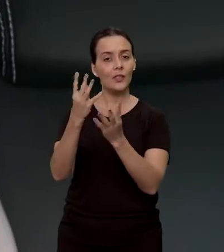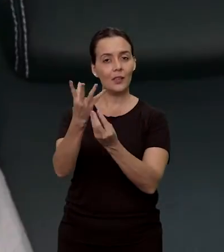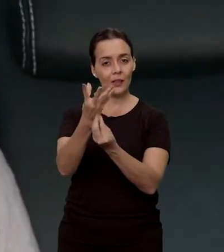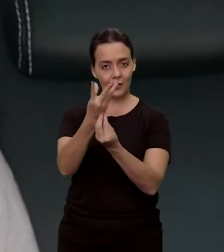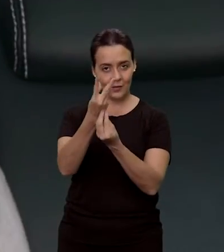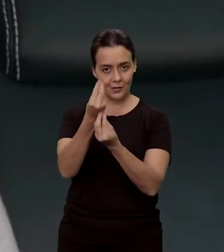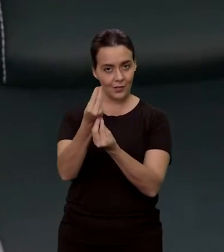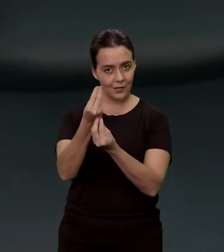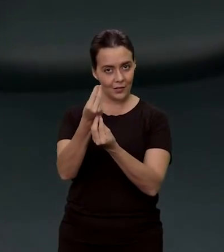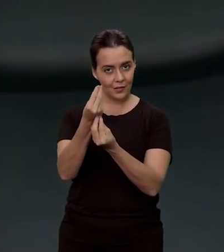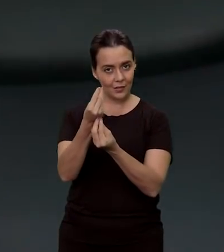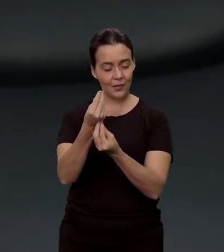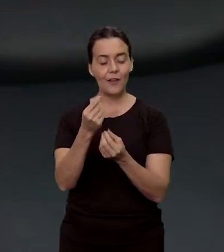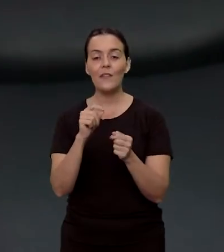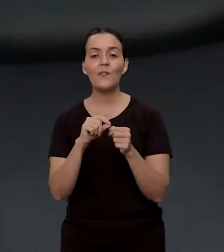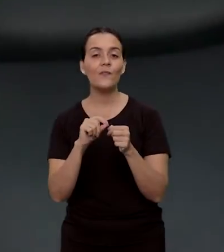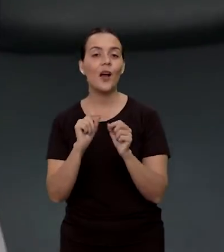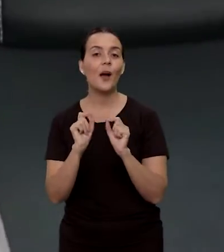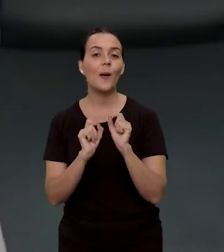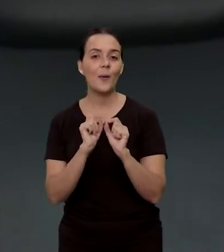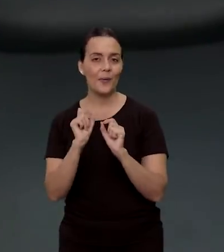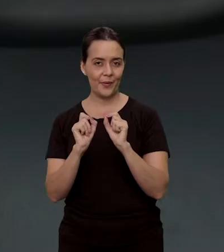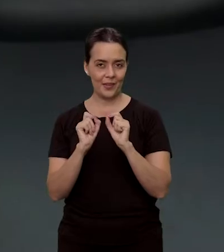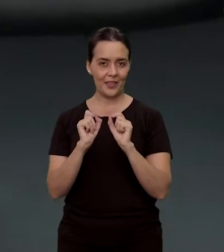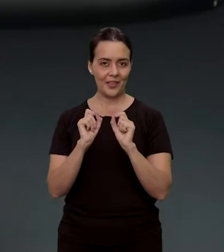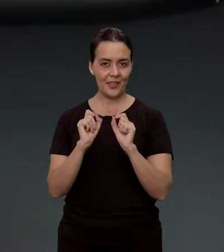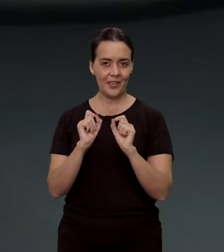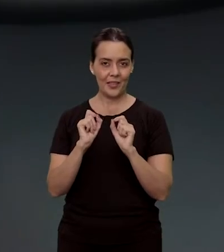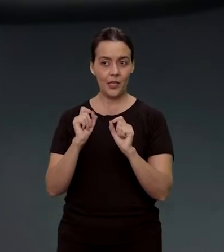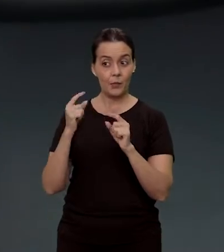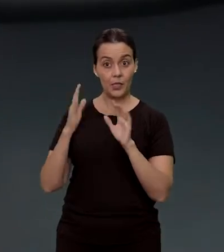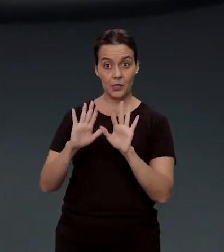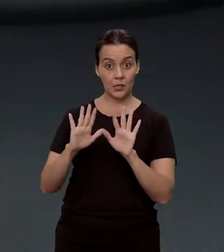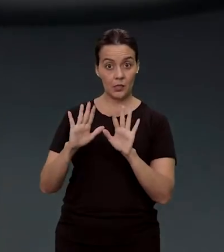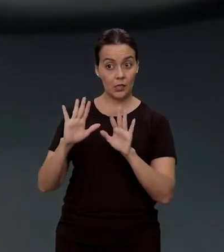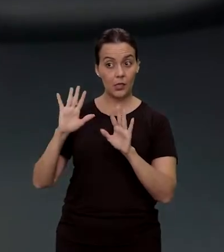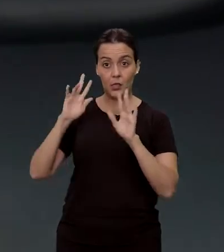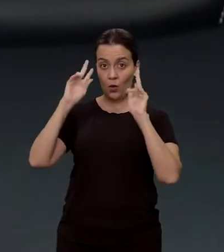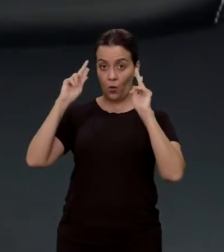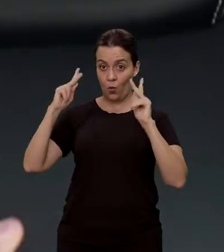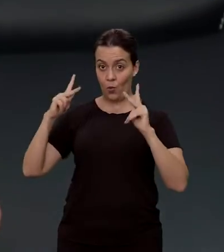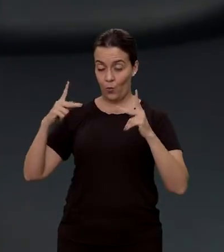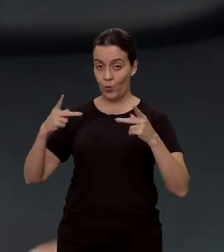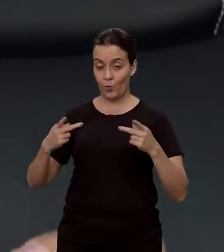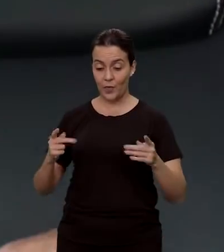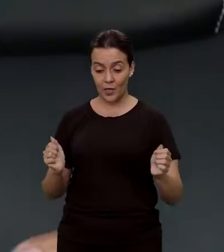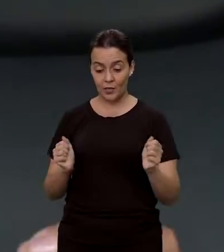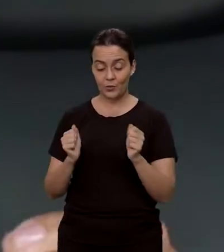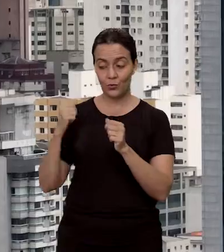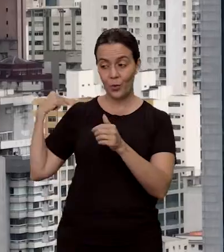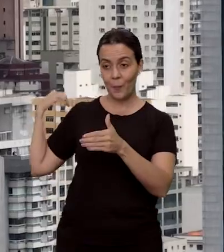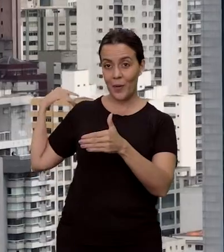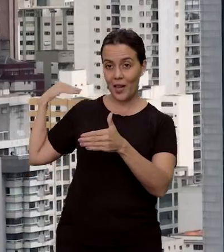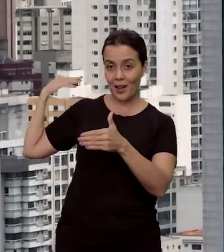hoje em dia, e o que é a arte ao longo da humanidade. Então, acho que a gente está muito